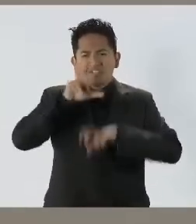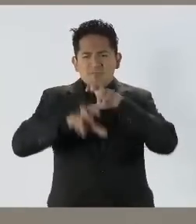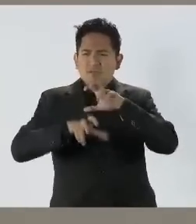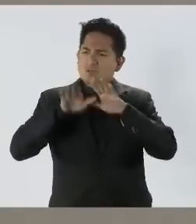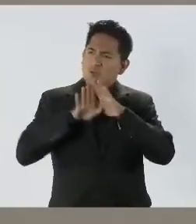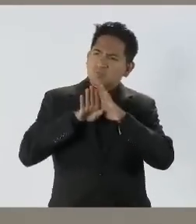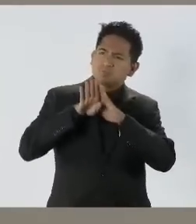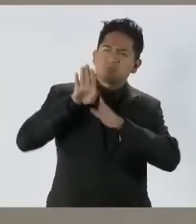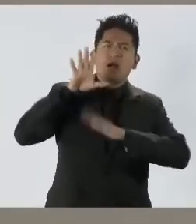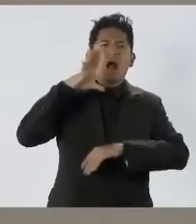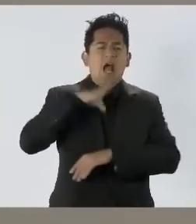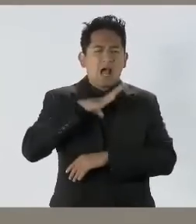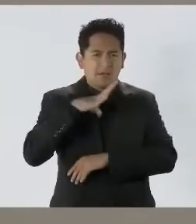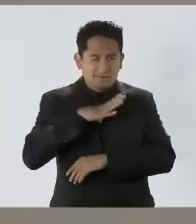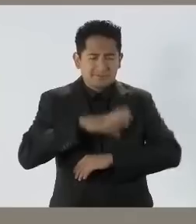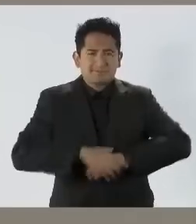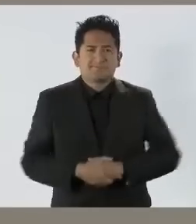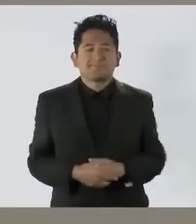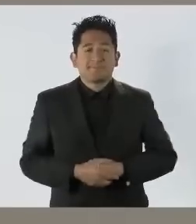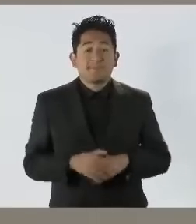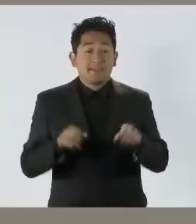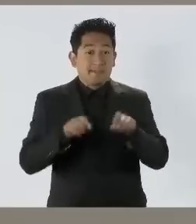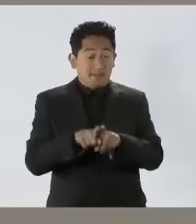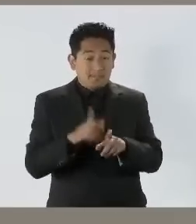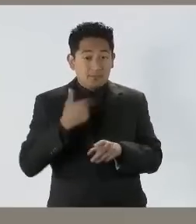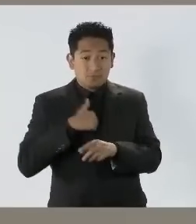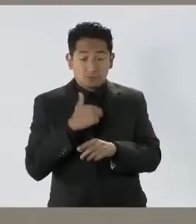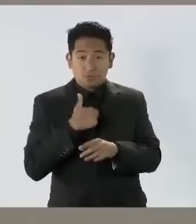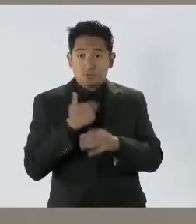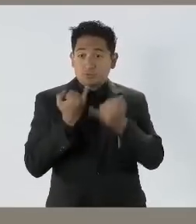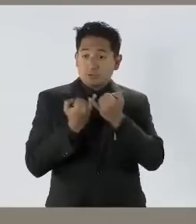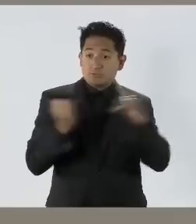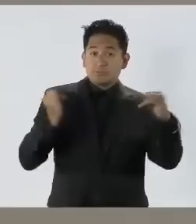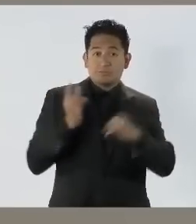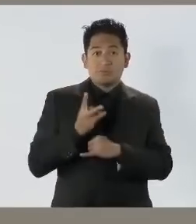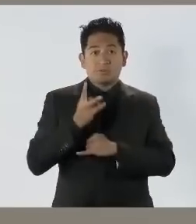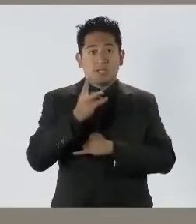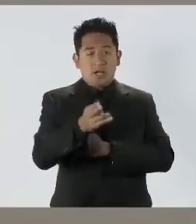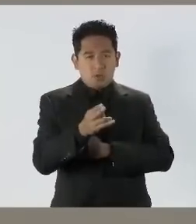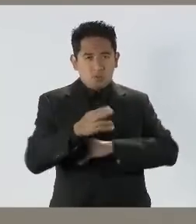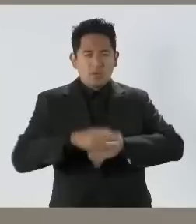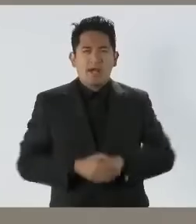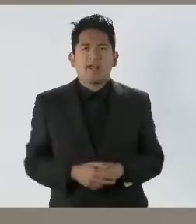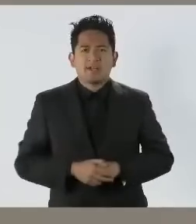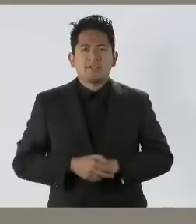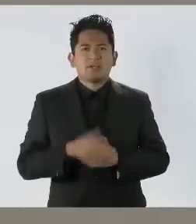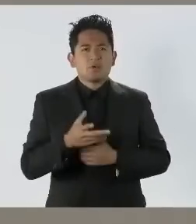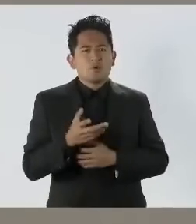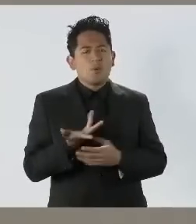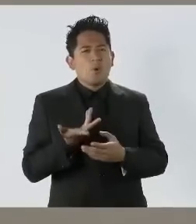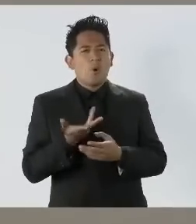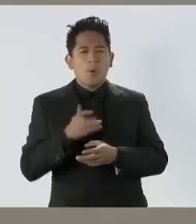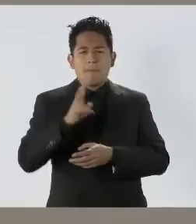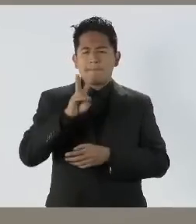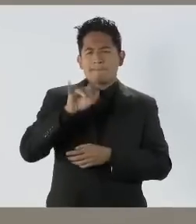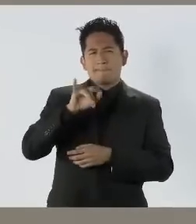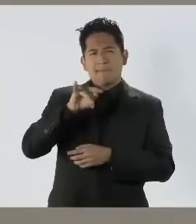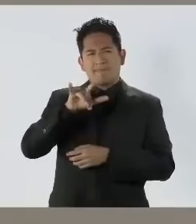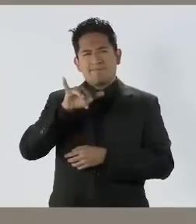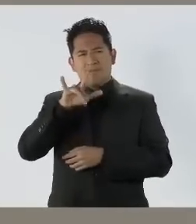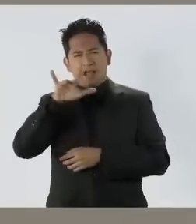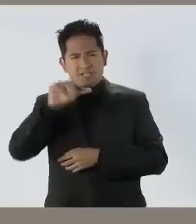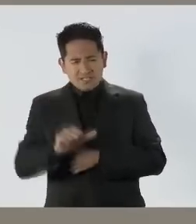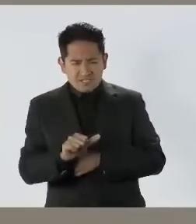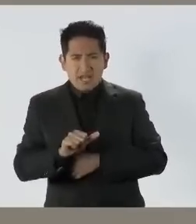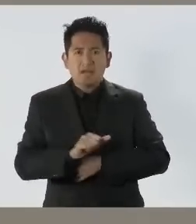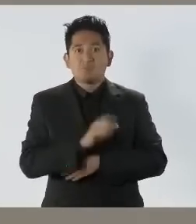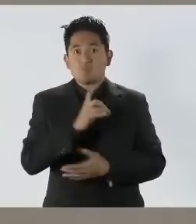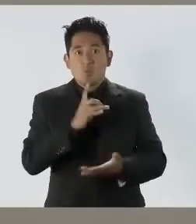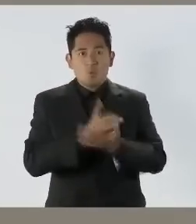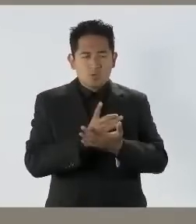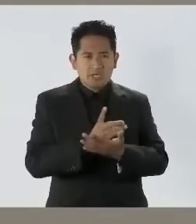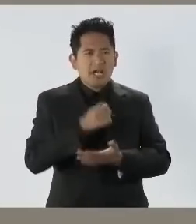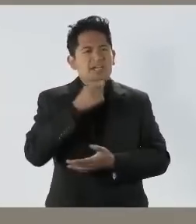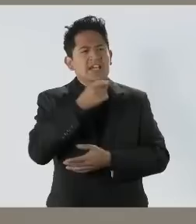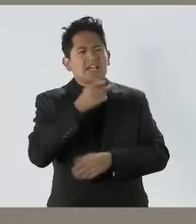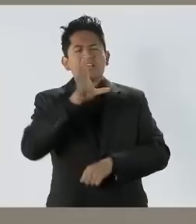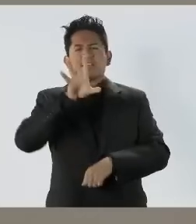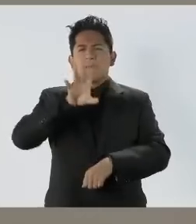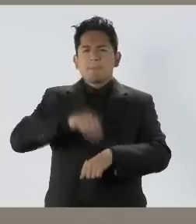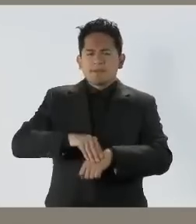inauguramos también ya la ventanilla única de coordinación inmobiliaria que permita agilizar